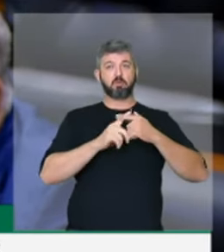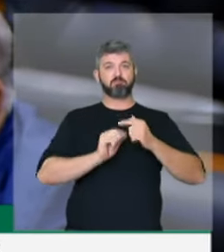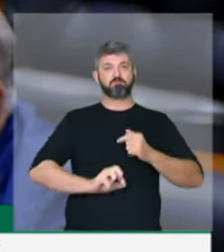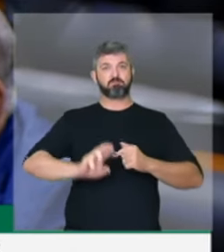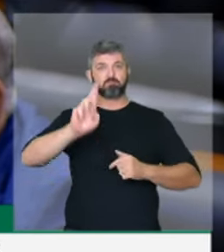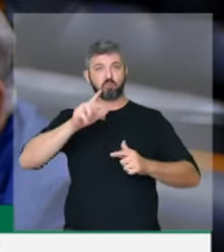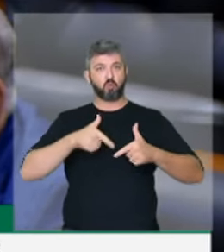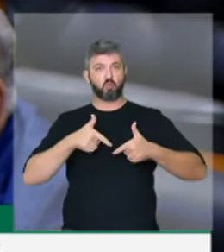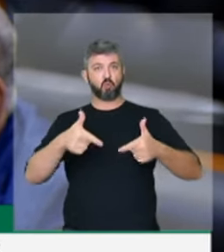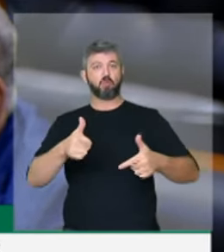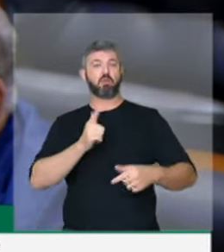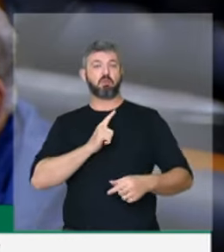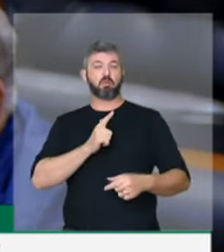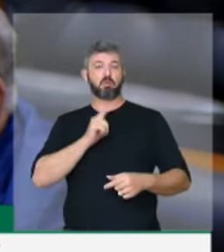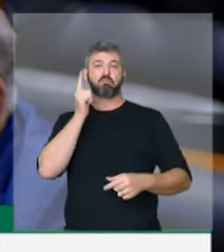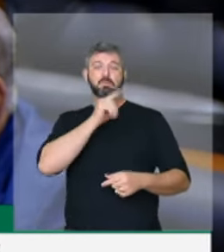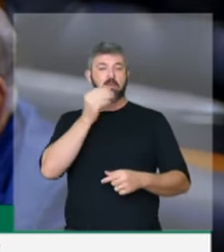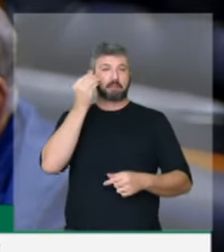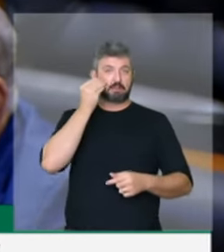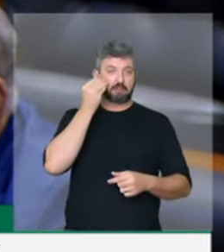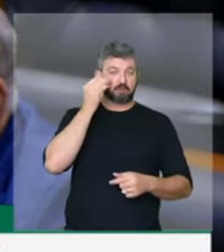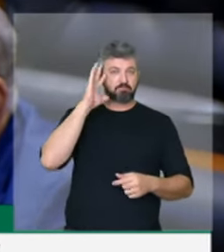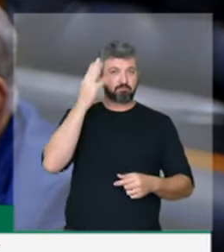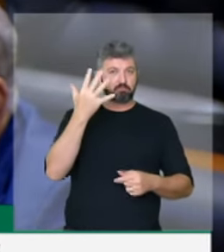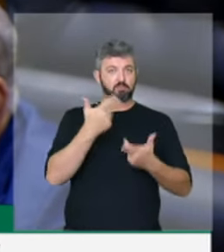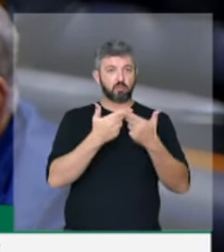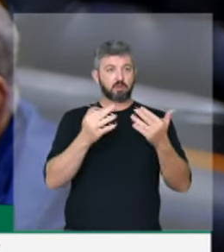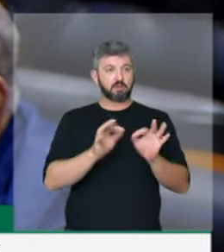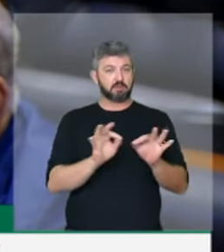SOLUÇÕES SIMPLES E EFICAZES PARA FAZER FRENTE A ESSA GRANDE PANDEMIA QUE ASSOLA O NOSSO PAÍS. ISSO MOSTRA COMO